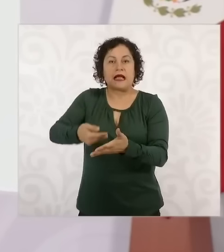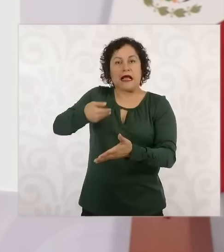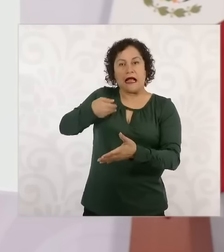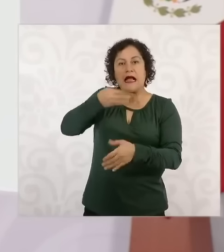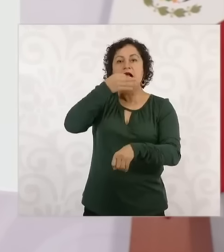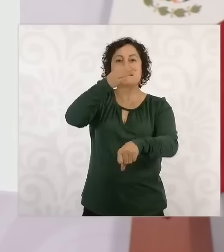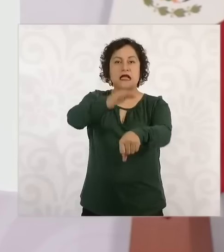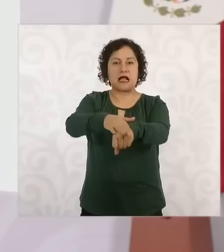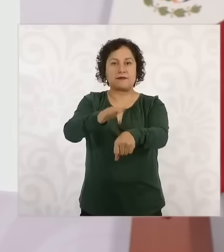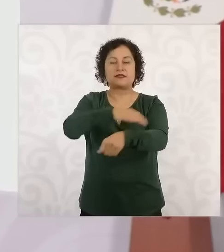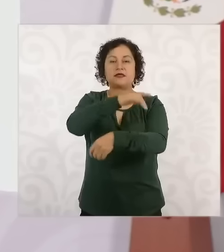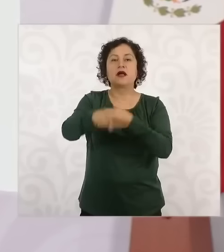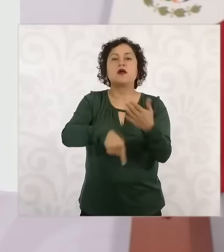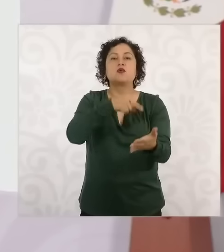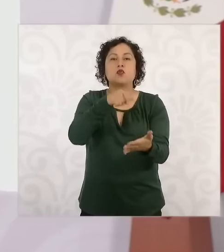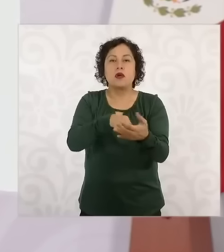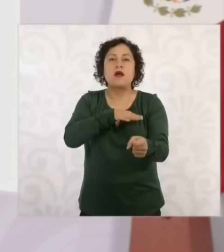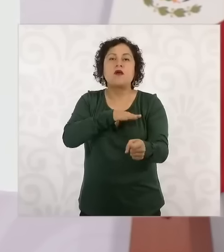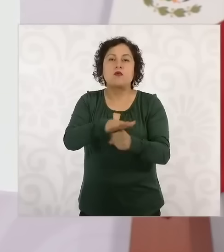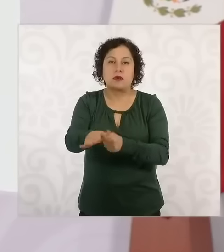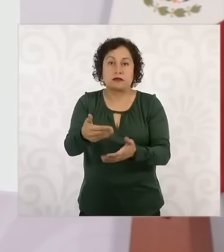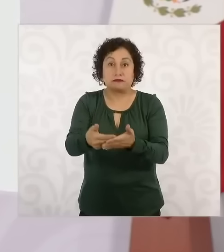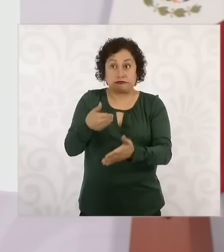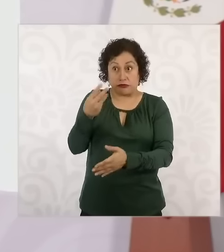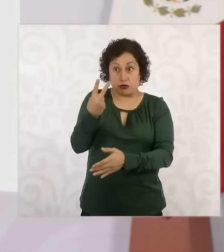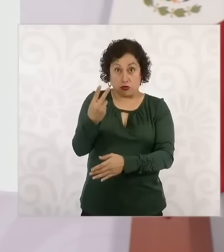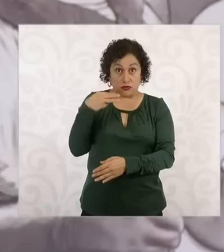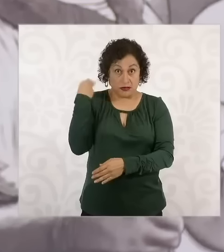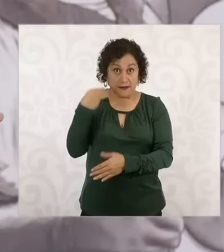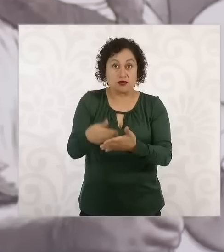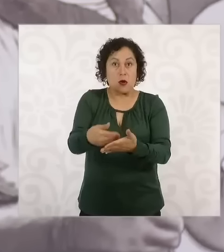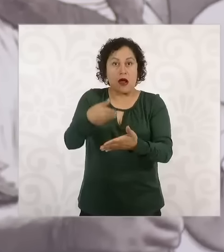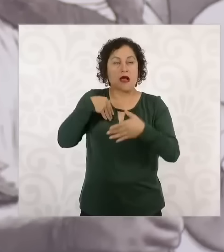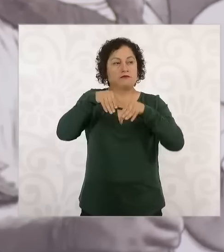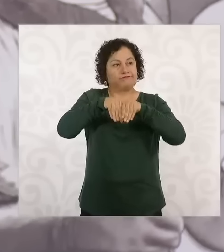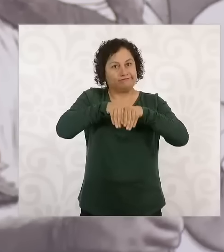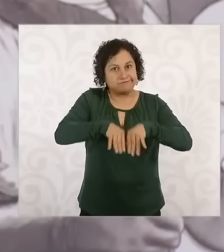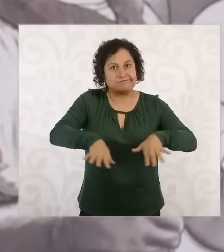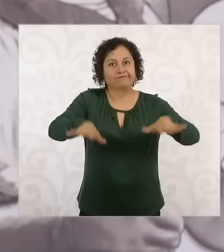se está trabajando en ello porque son espacios que vamos a ocupar durante un año y estamos en